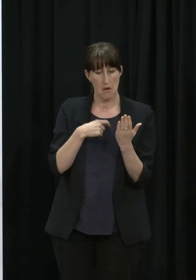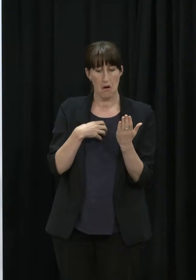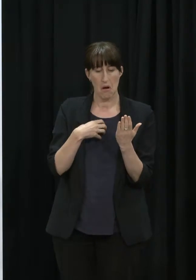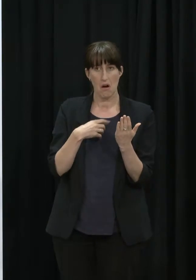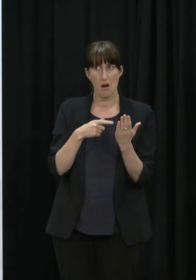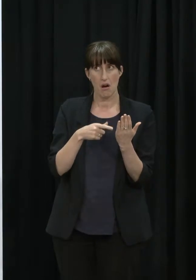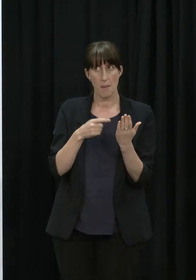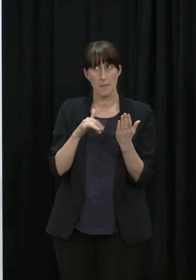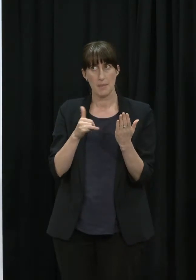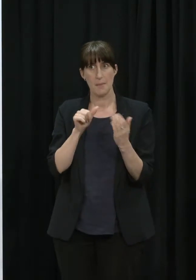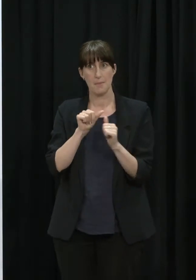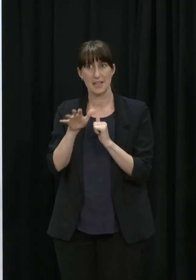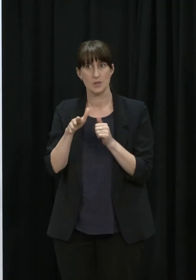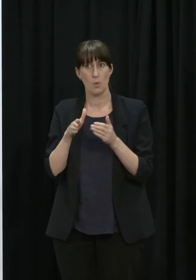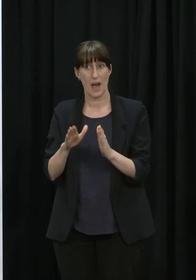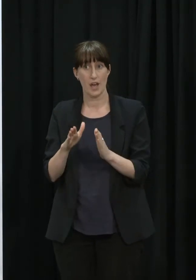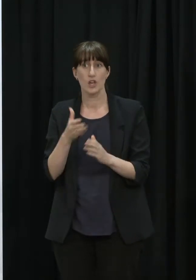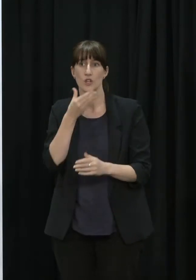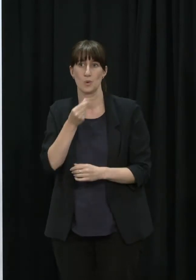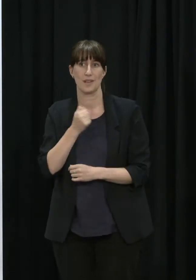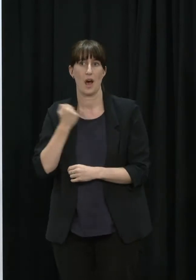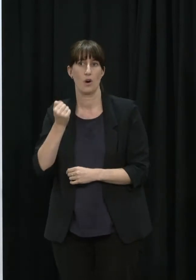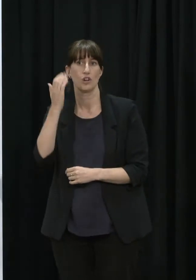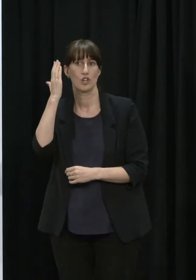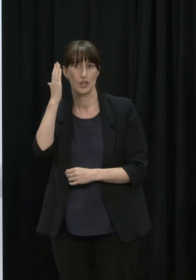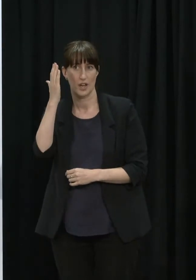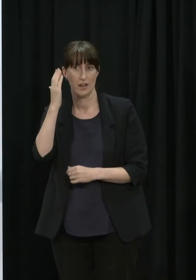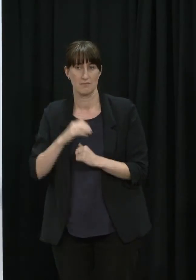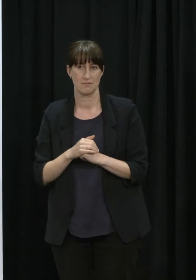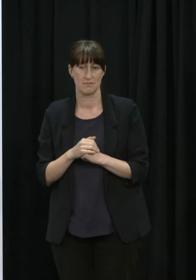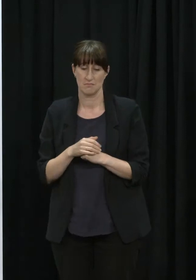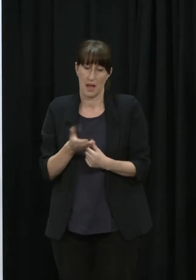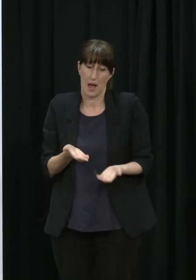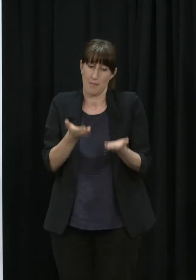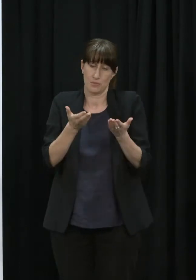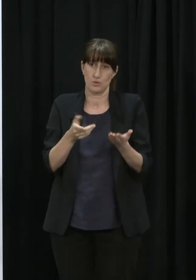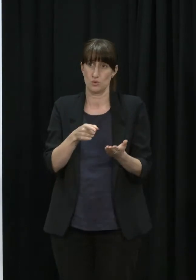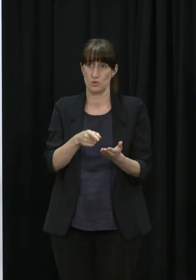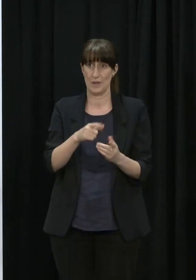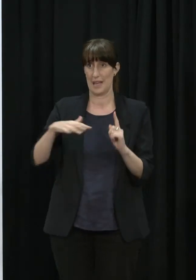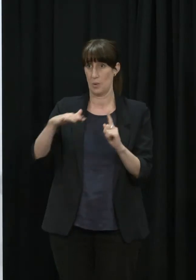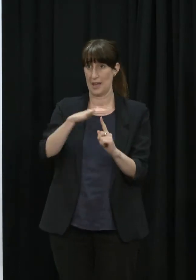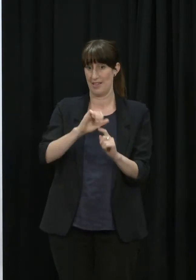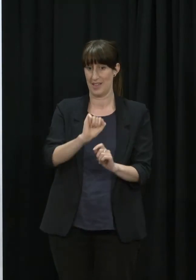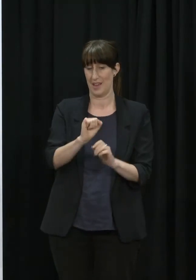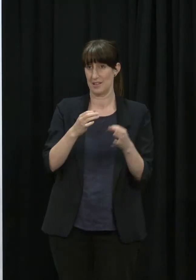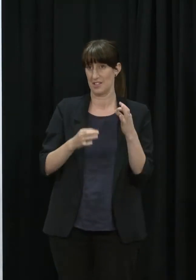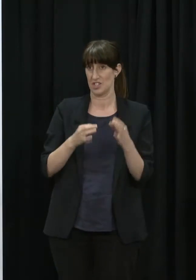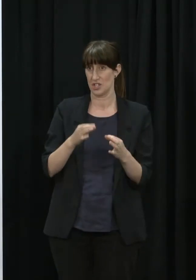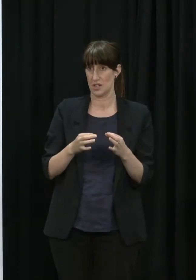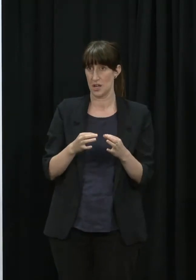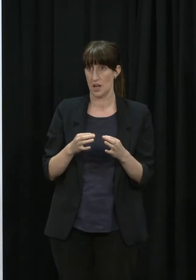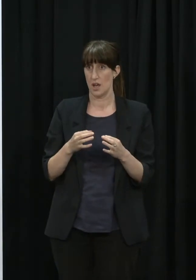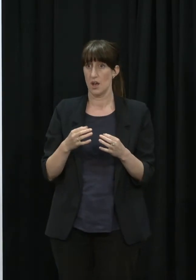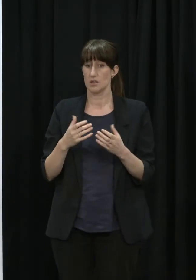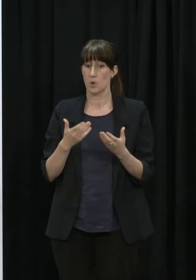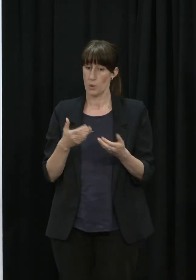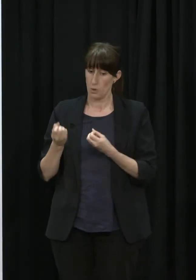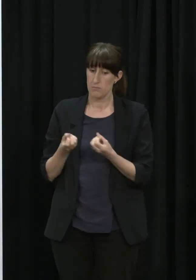motuhake, hei tauira, he rauemi e haere ana ki nga kaiwhakarato hauora Maori me nga Iwi kia